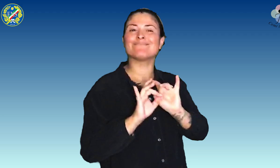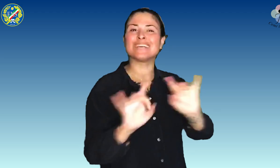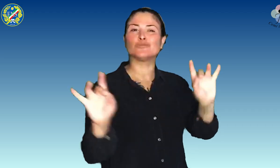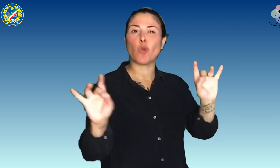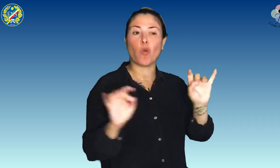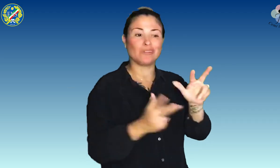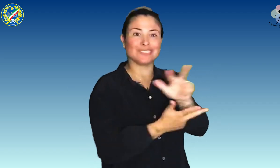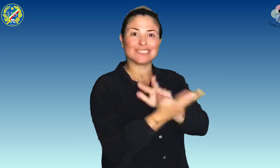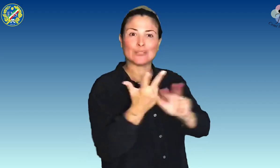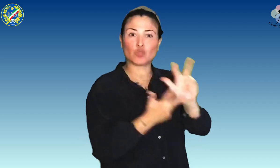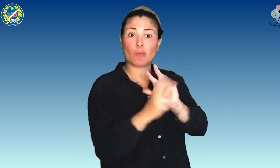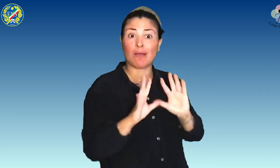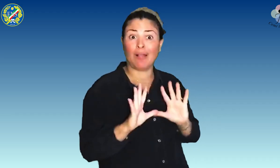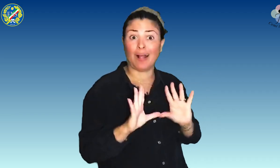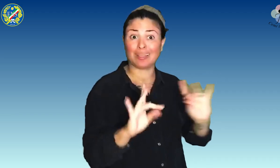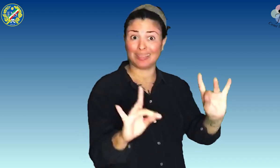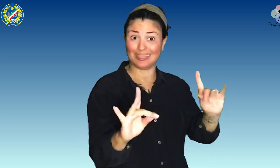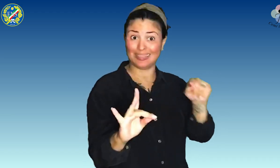Ecco la sintesi del seminario "La prevenzione delle infenzioni sessualmente trasmesse".